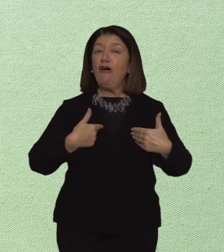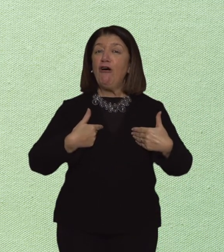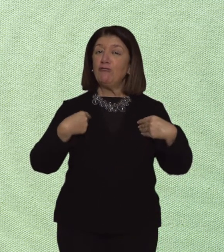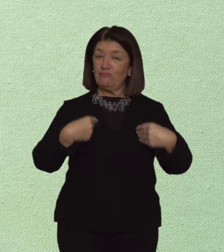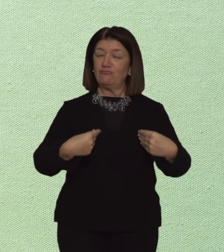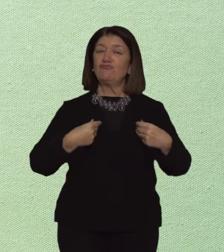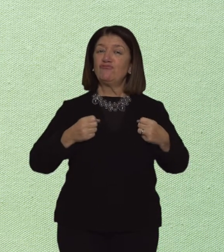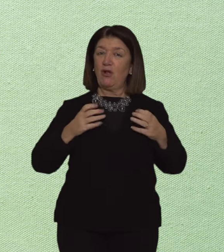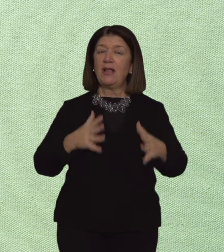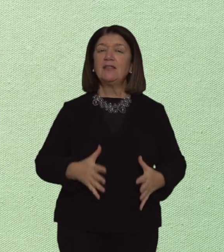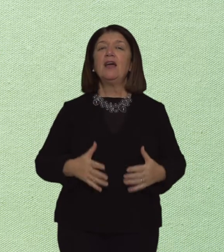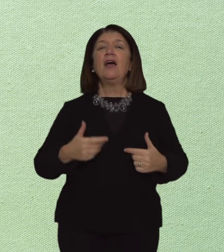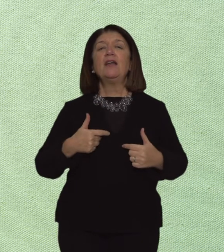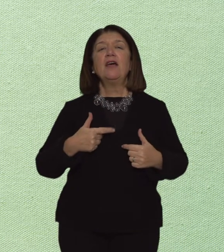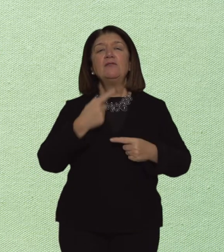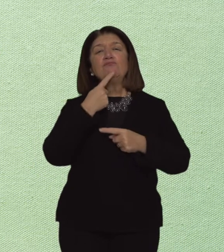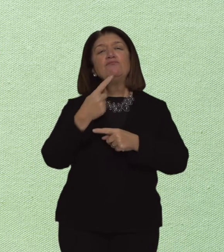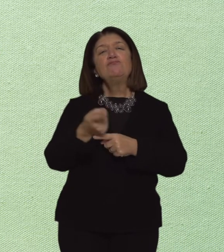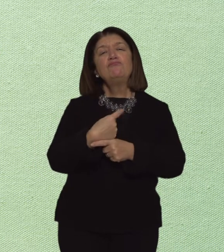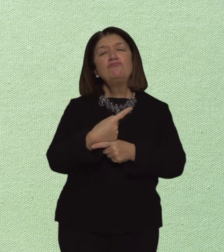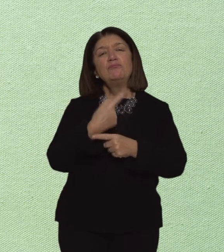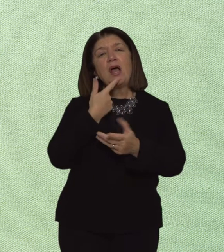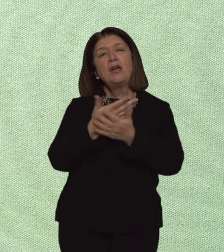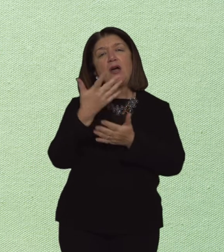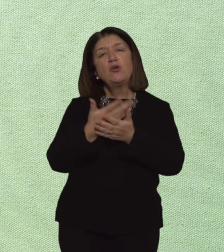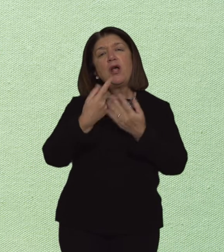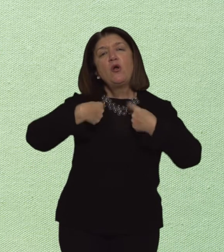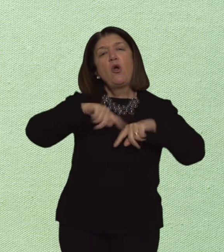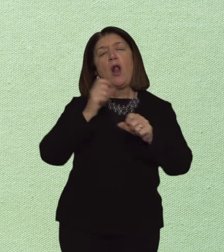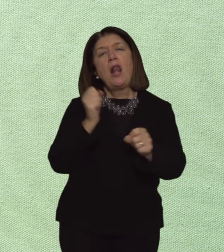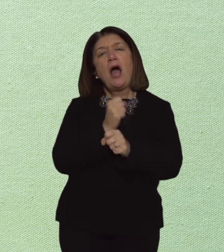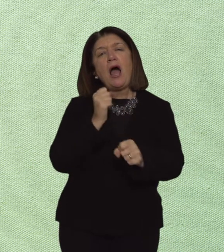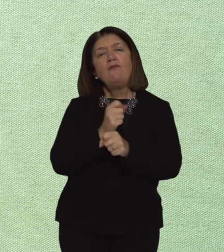parto subito a raccontare il lavoro che noi facciamo. Io sono Gabriele Segre, il direttore